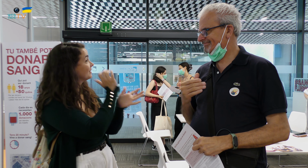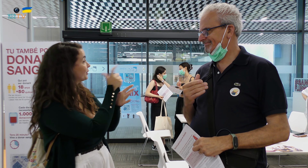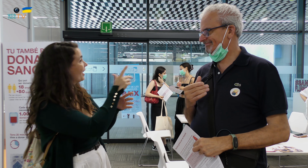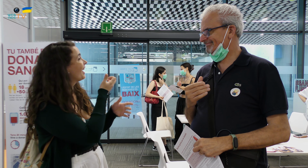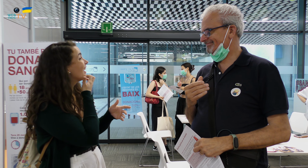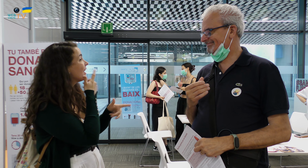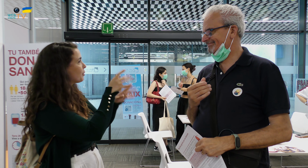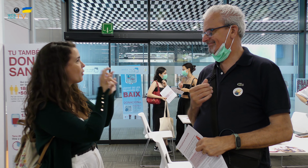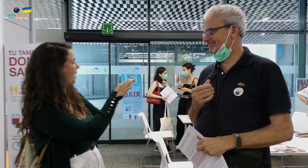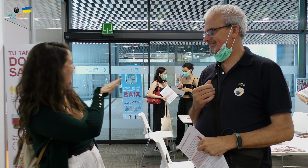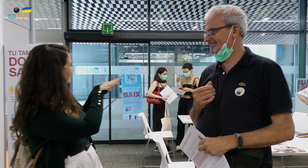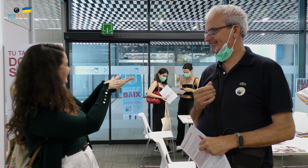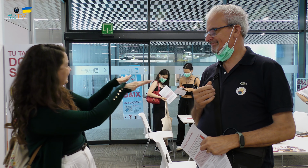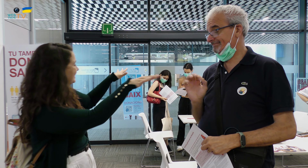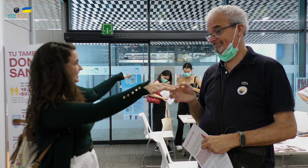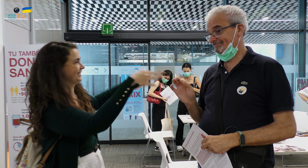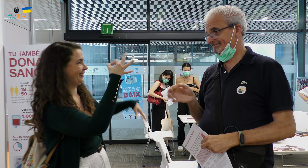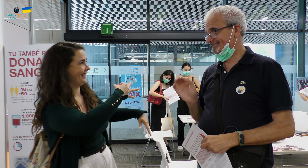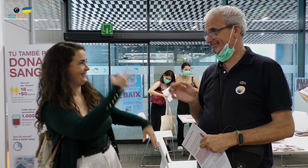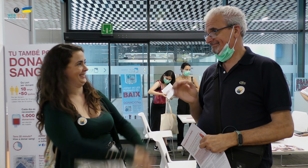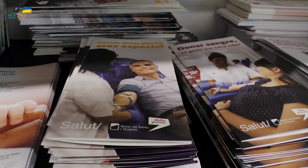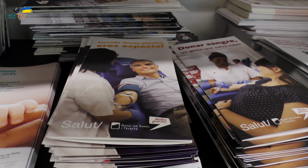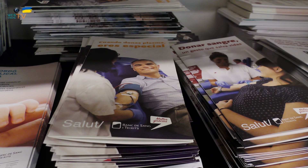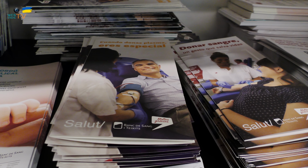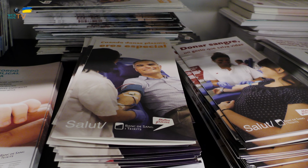Molt bé, moltíssimes gràcies. Ah! Espero que el teu exemple s’estengui a la resta de persones.